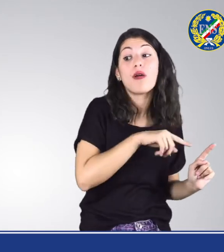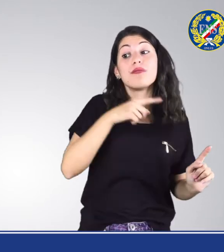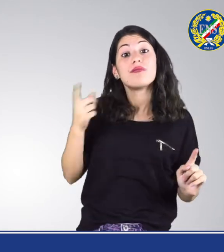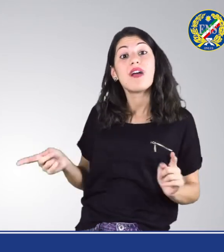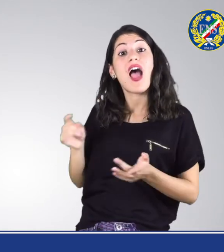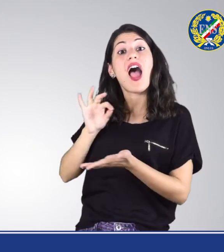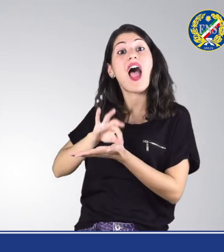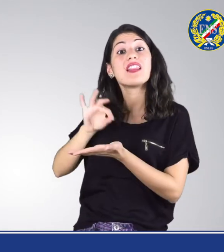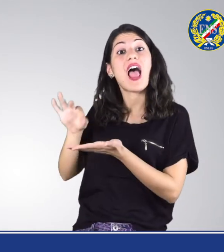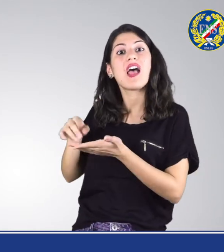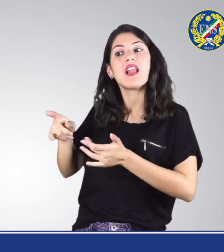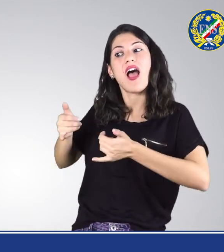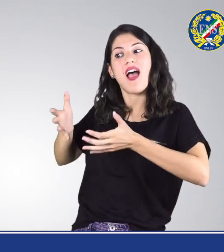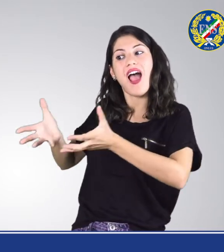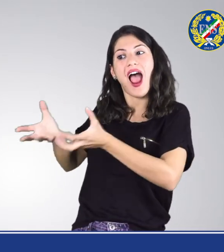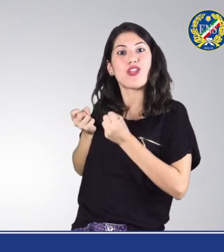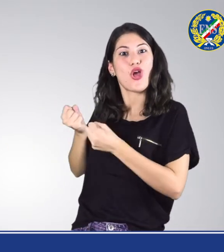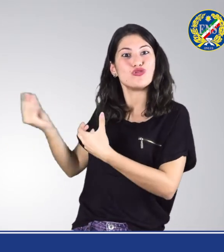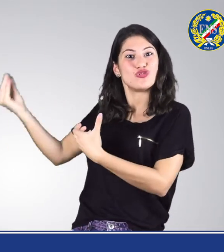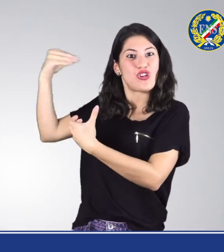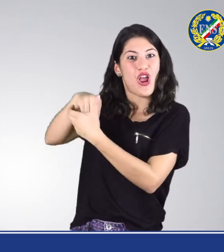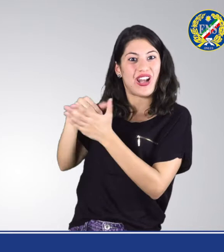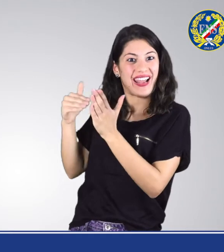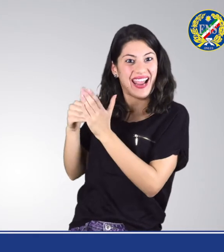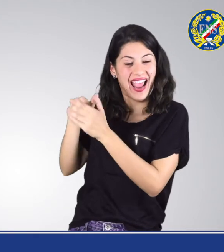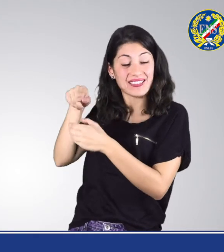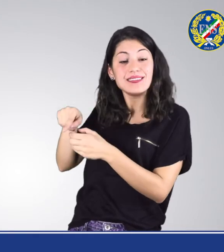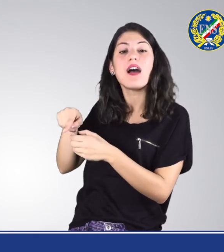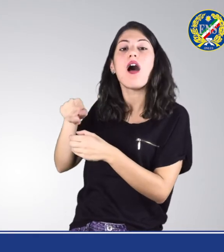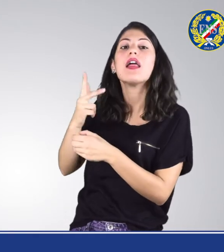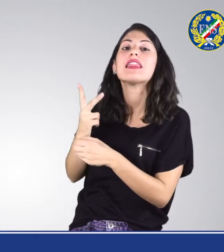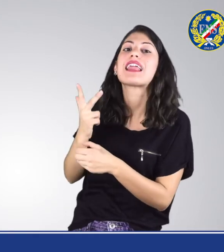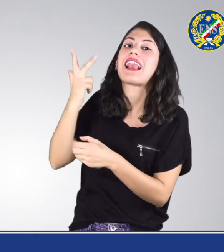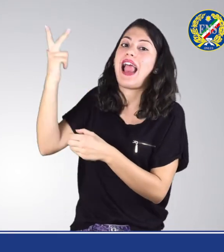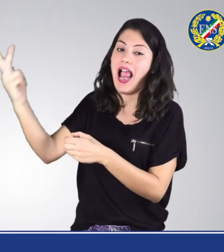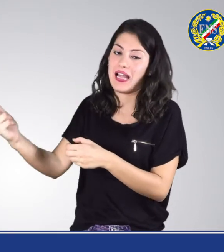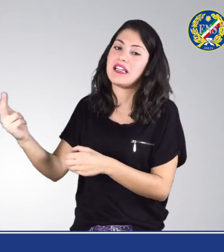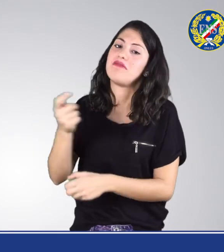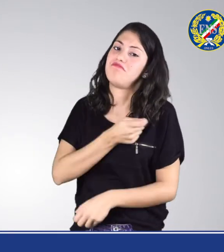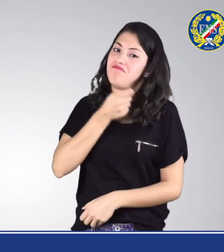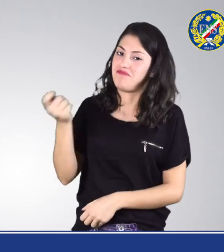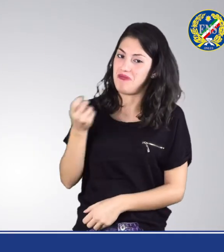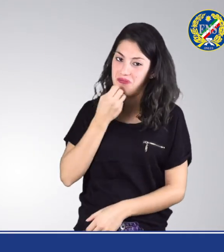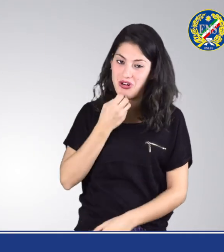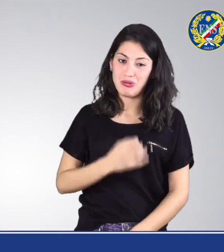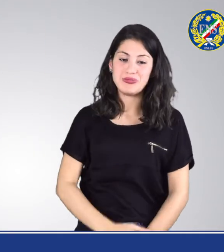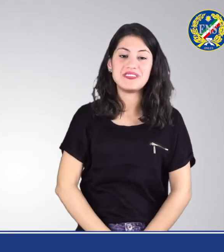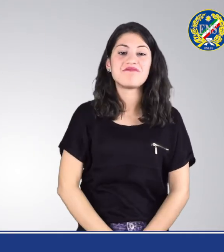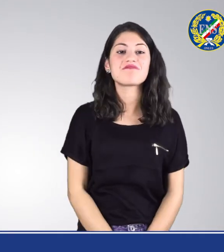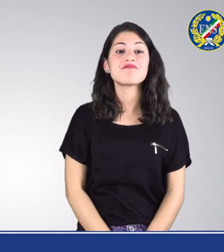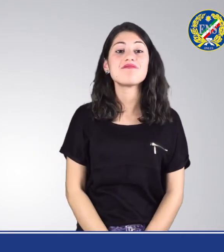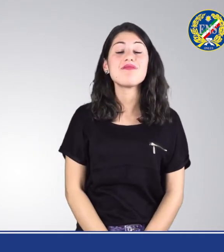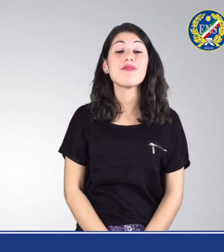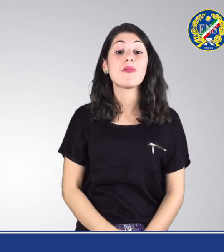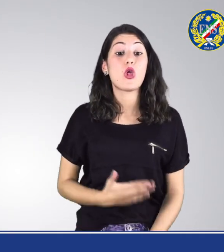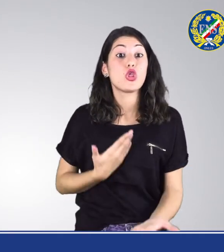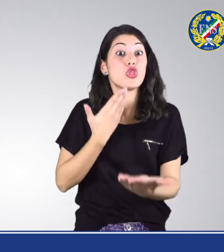terzo anno di vita o al terzo anno anno dall'ingresso in famiglia del figlio adottato.